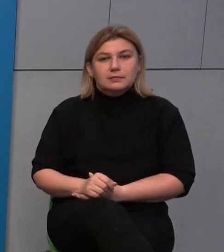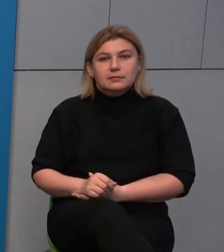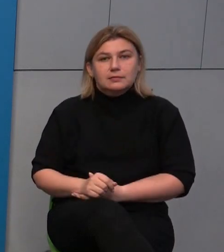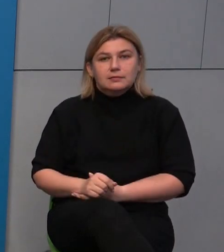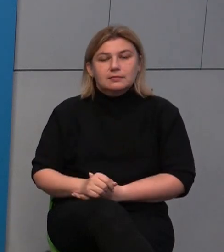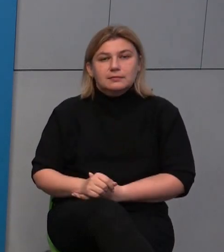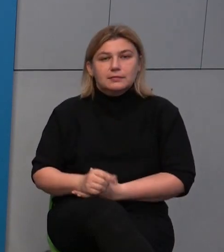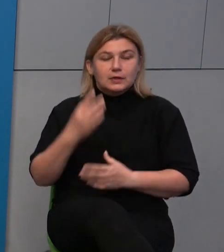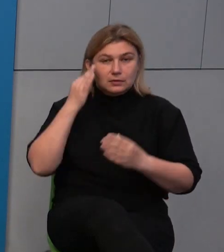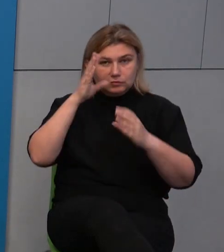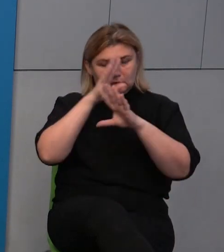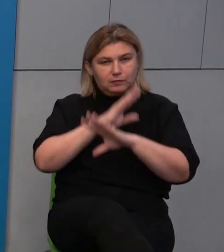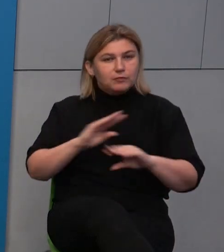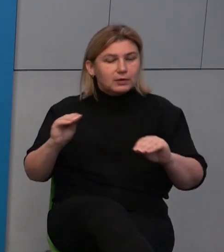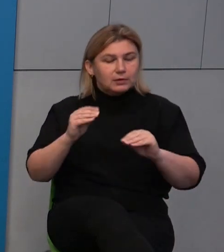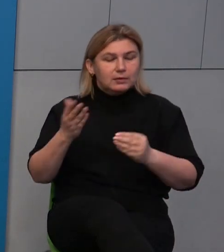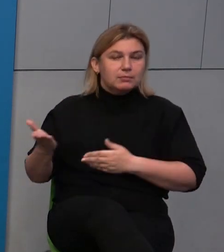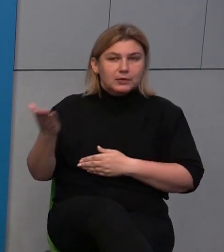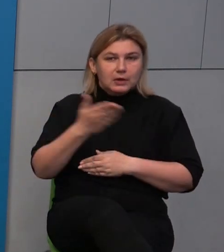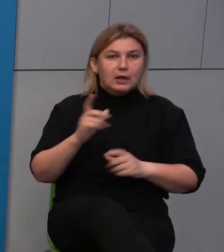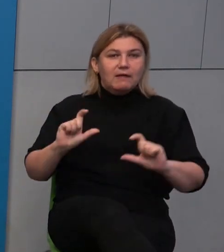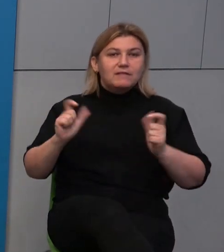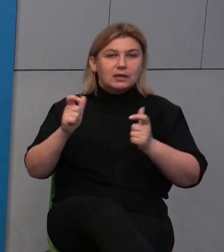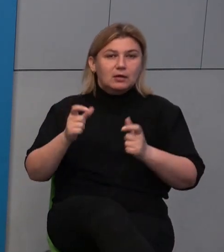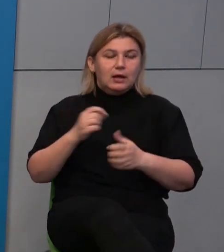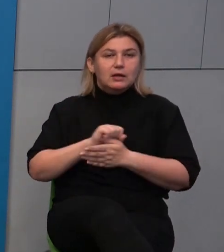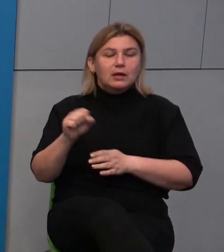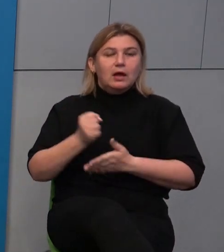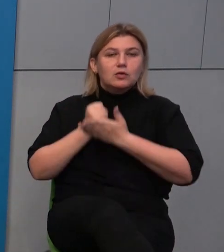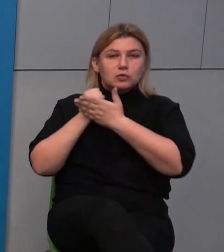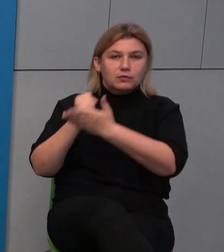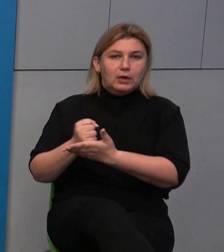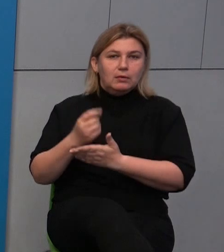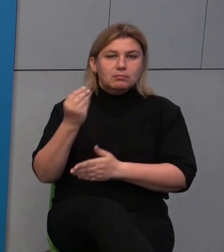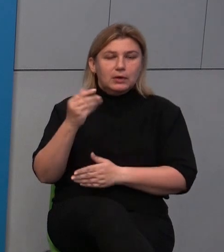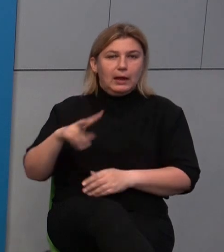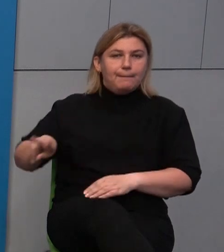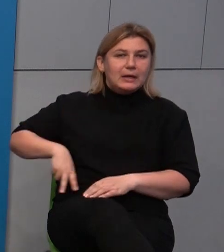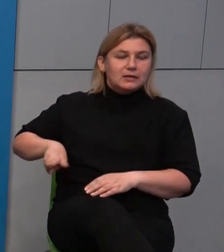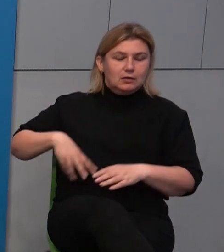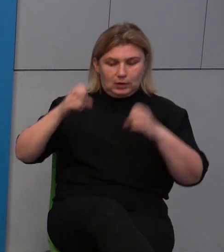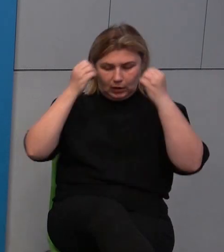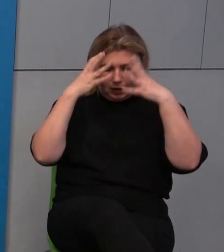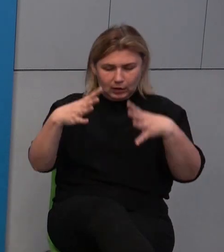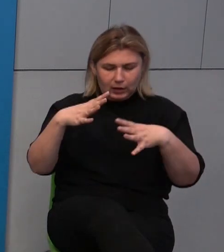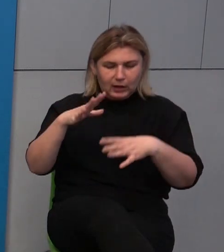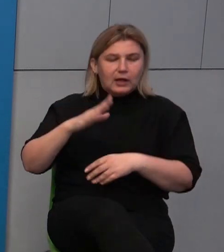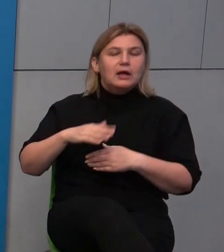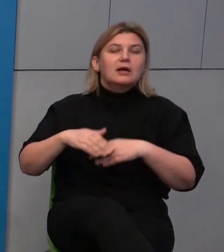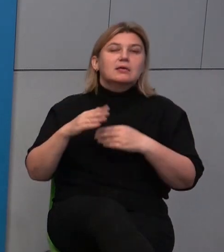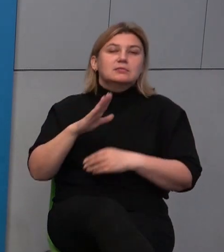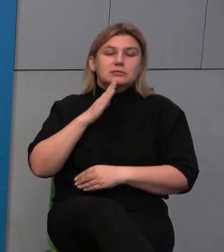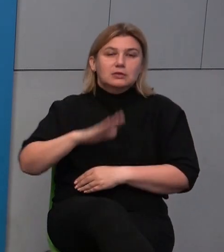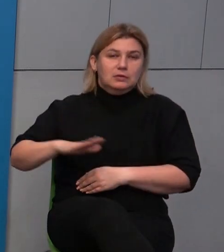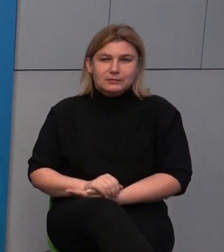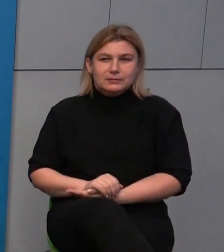Drodzy państwo, nasze wydarzenie jest dofinansowane z środków Ministra Kultury i Dziedzictwa Narodowego. Dziękujemy.